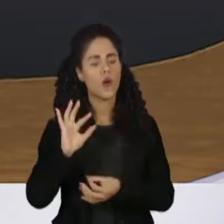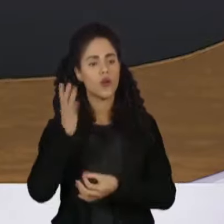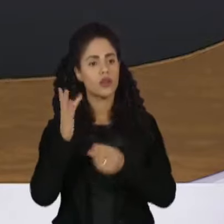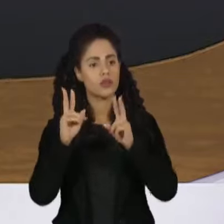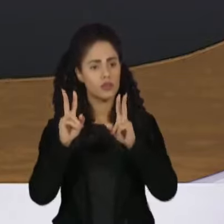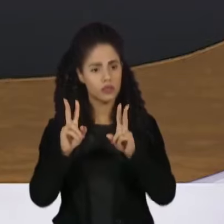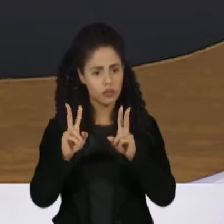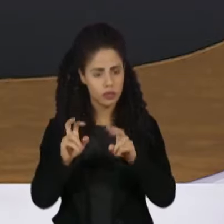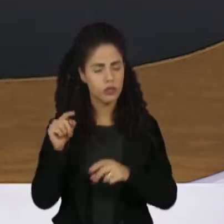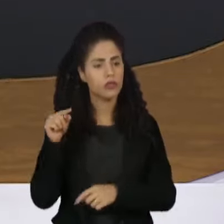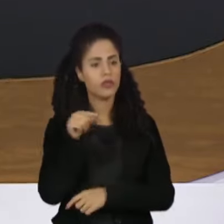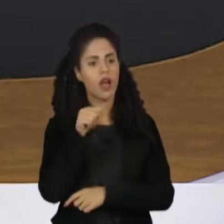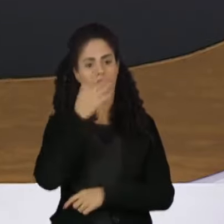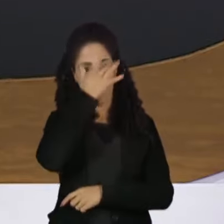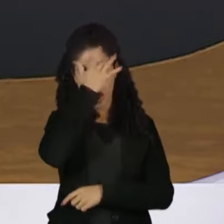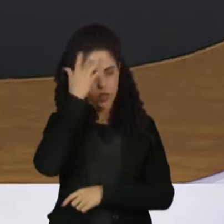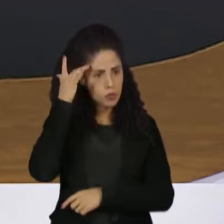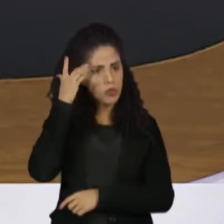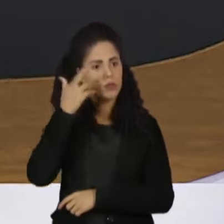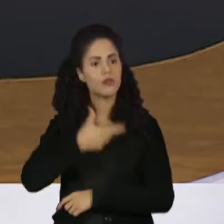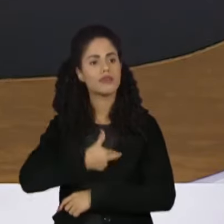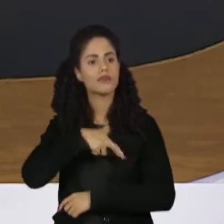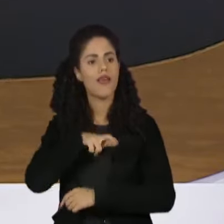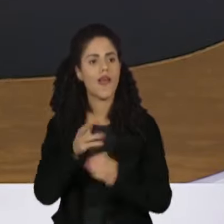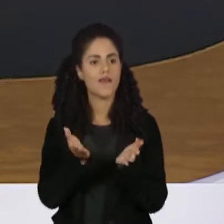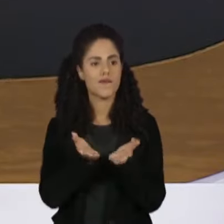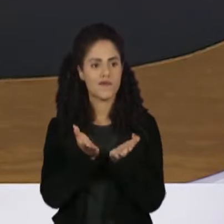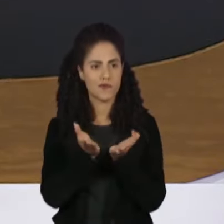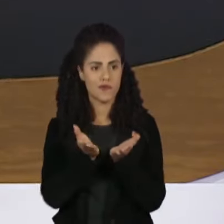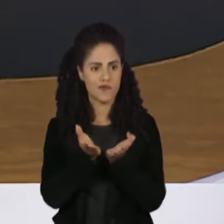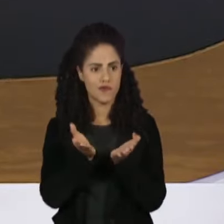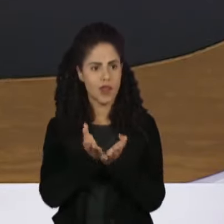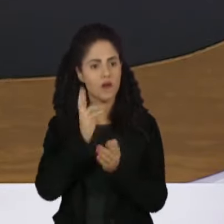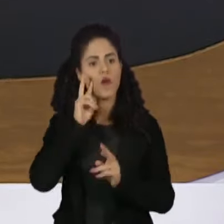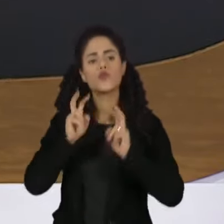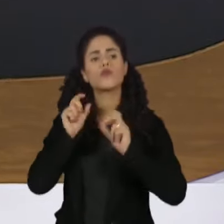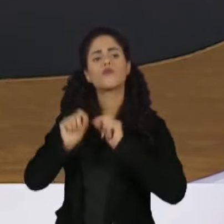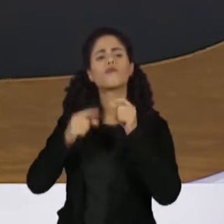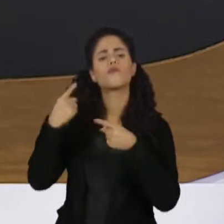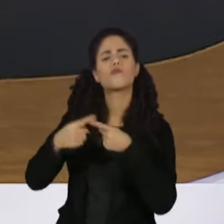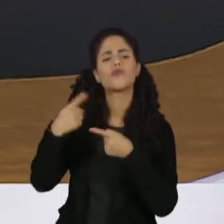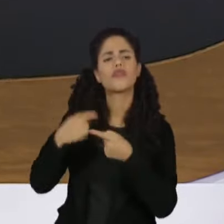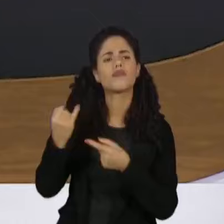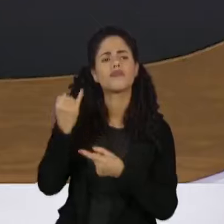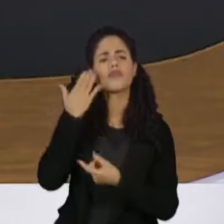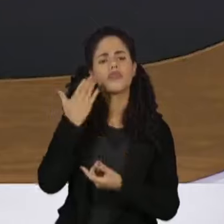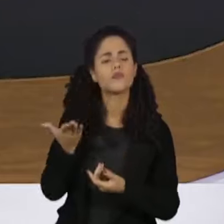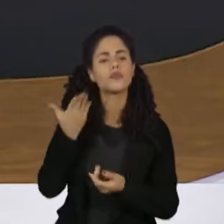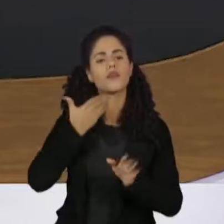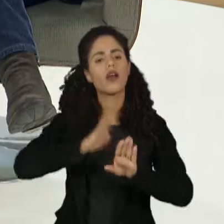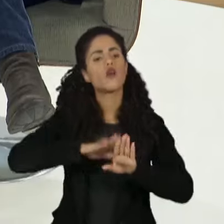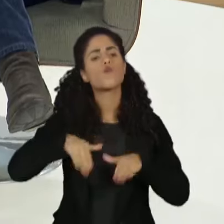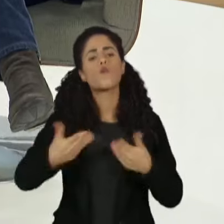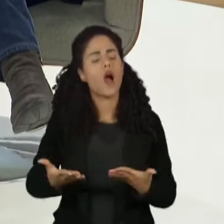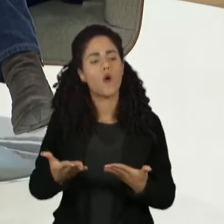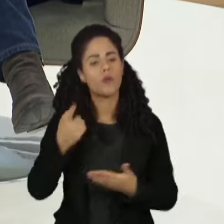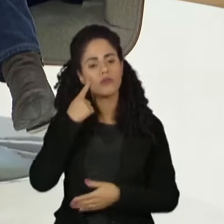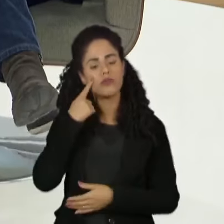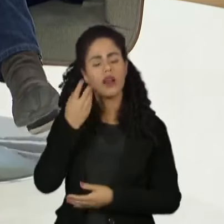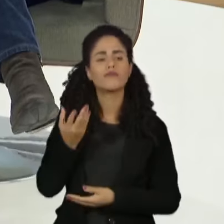desse eleitor evangélico e essa palavra moralidade parece tá no cerne também ainda das dificuldades